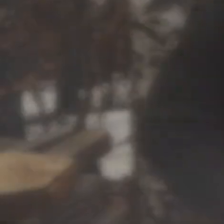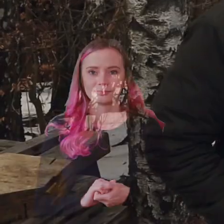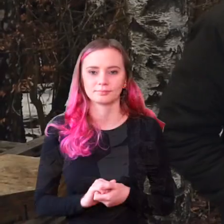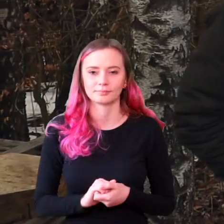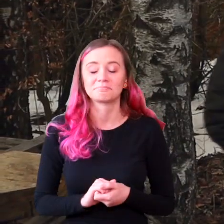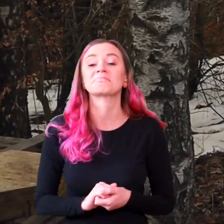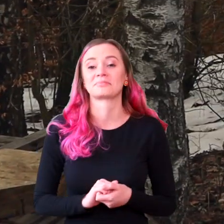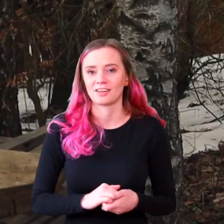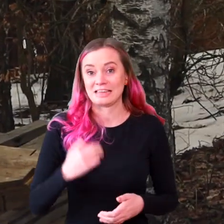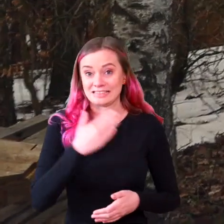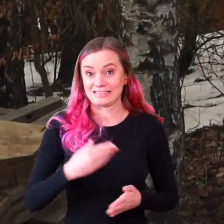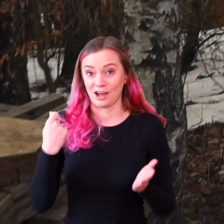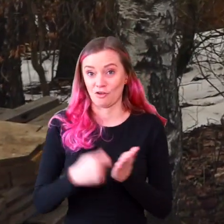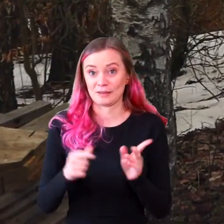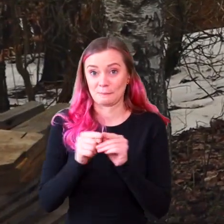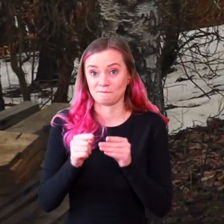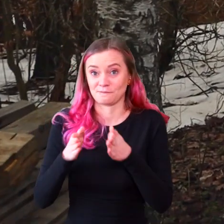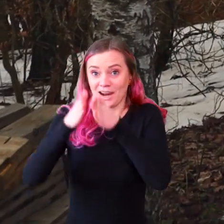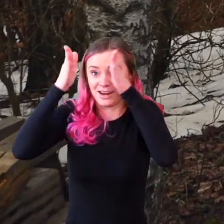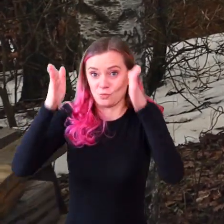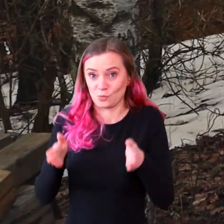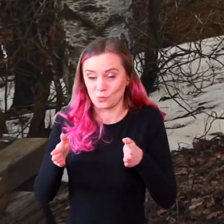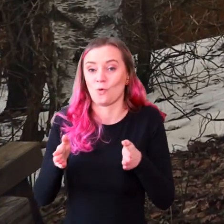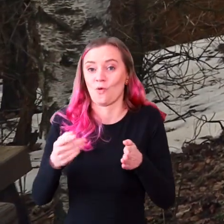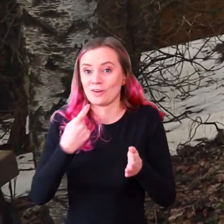Pokud se chcete sjednotit s přírodou, tak můžete využít tuto kadibudku.